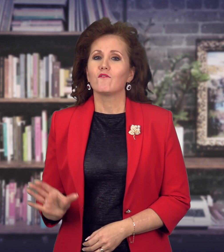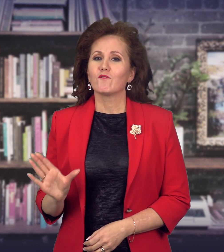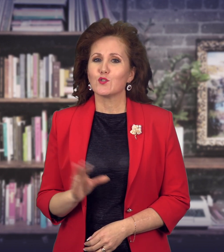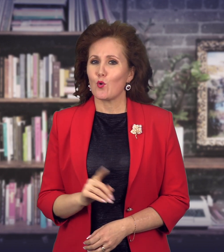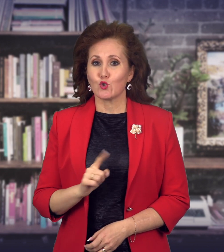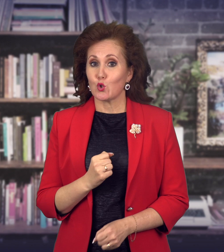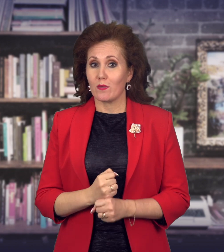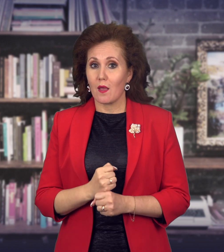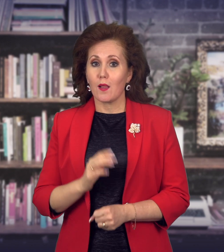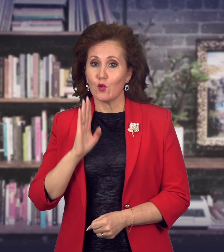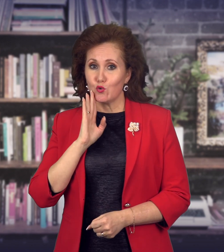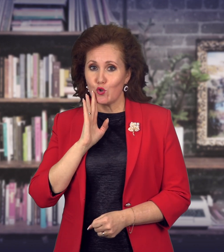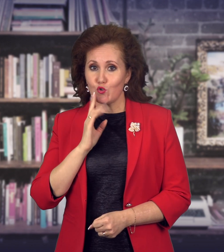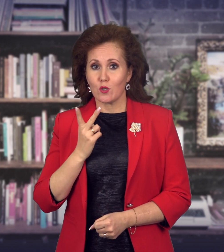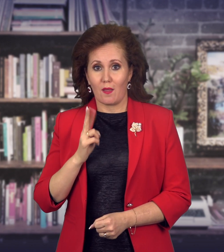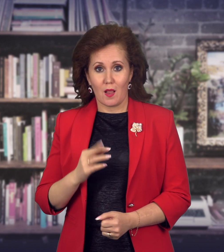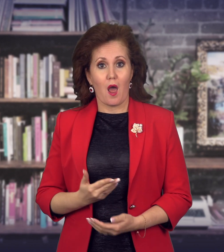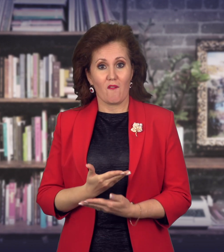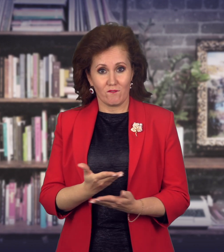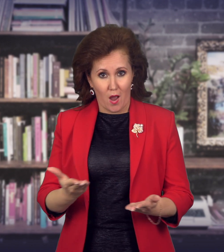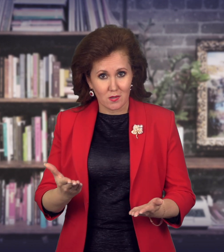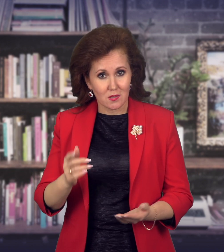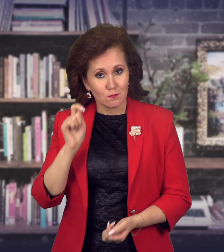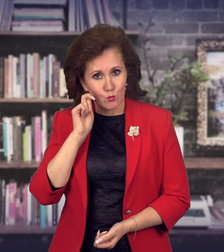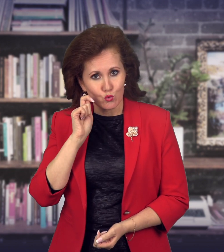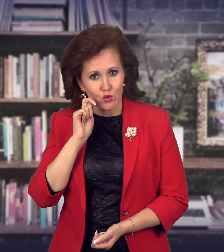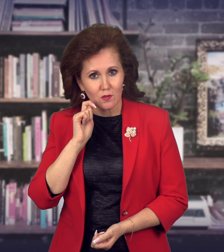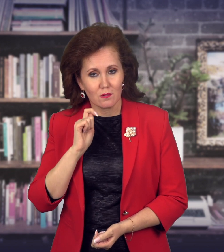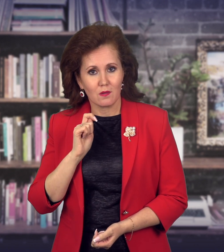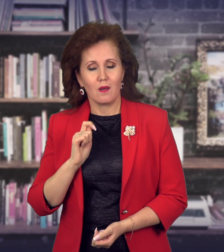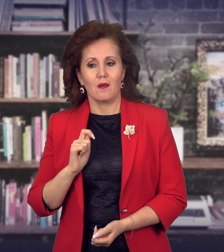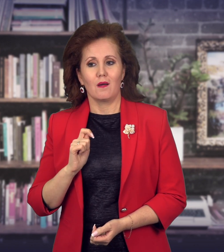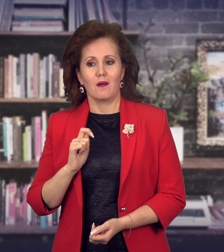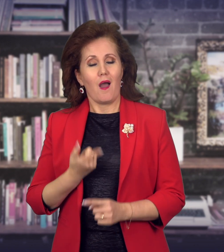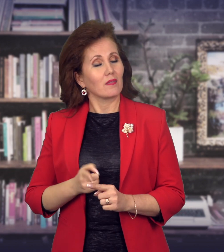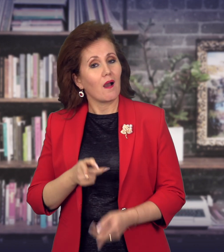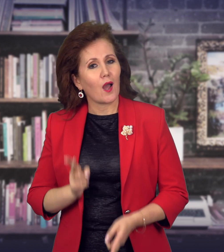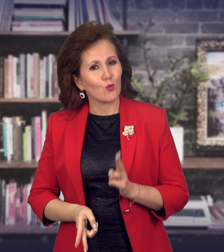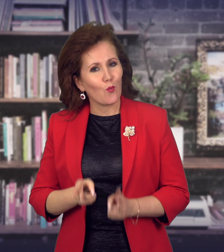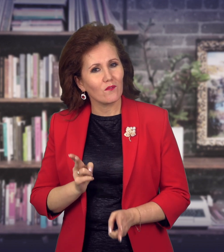Все, что делает женщина, для вас, мужчины это: